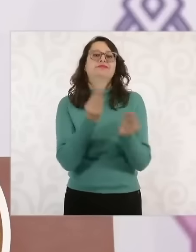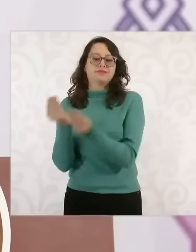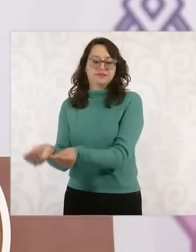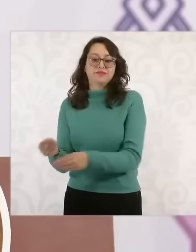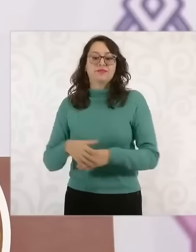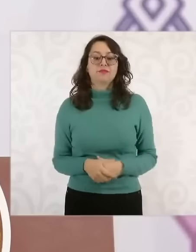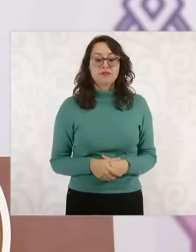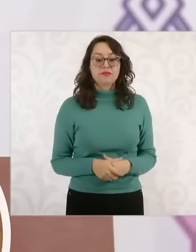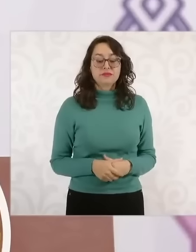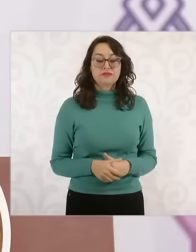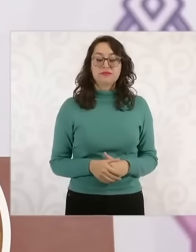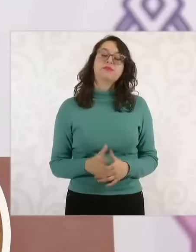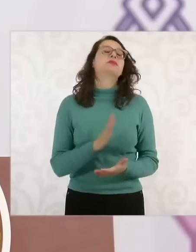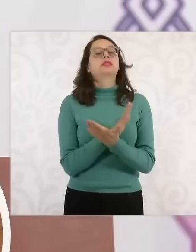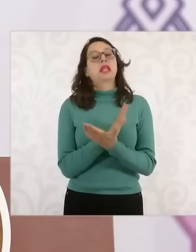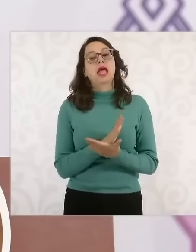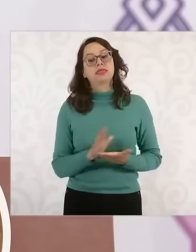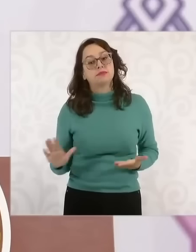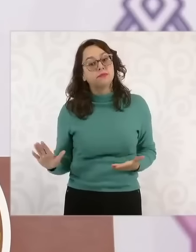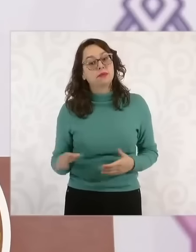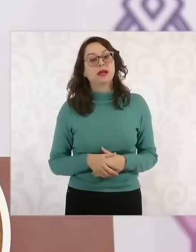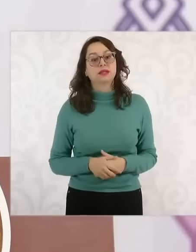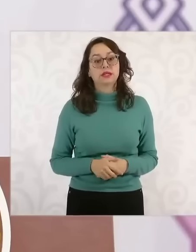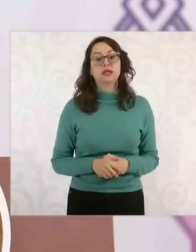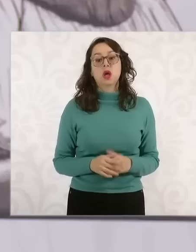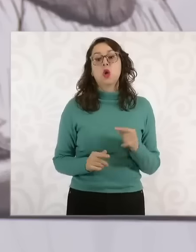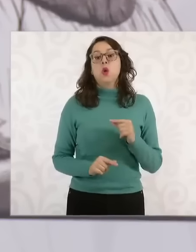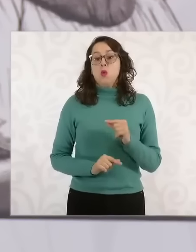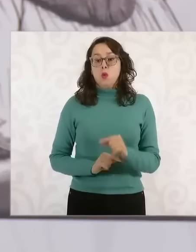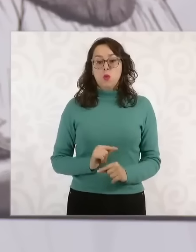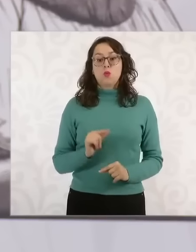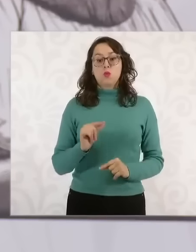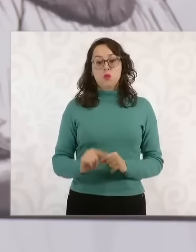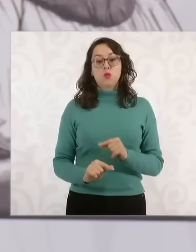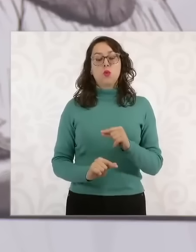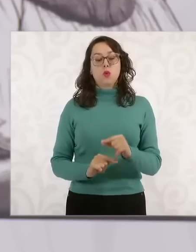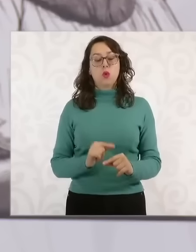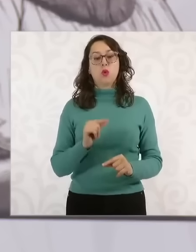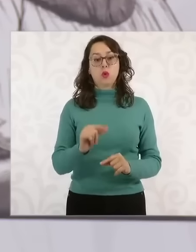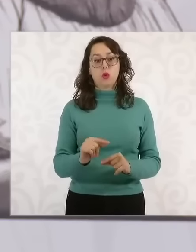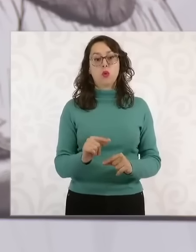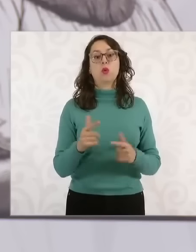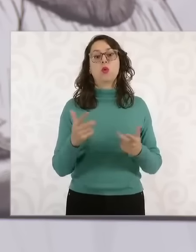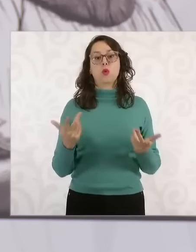asociado a esto, vamos a ir desarrollando poco a poco información donde se sepa qué centro de